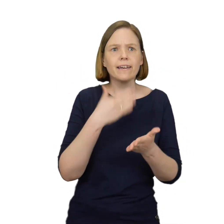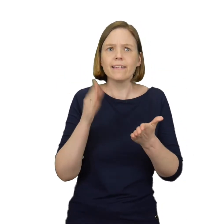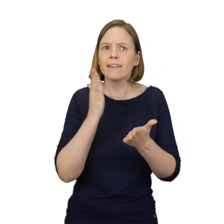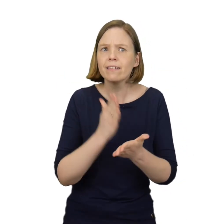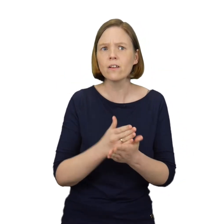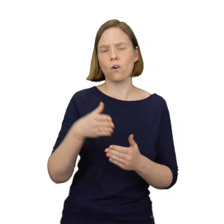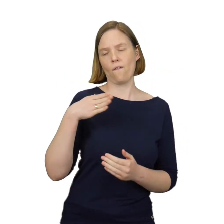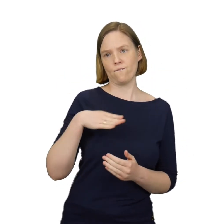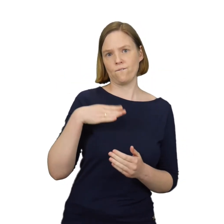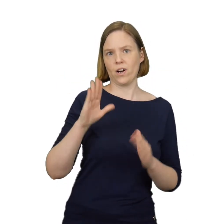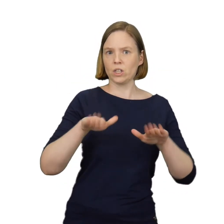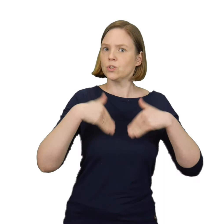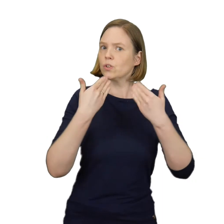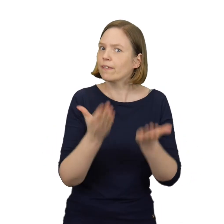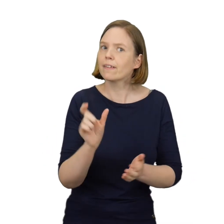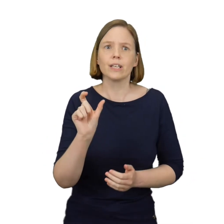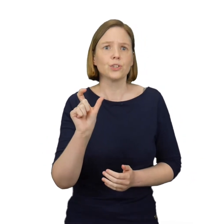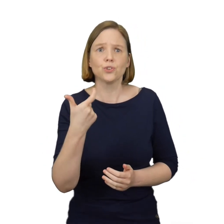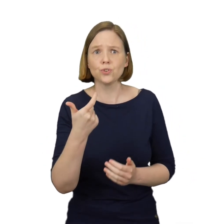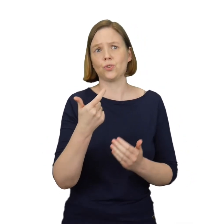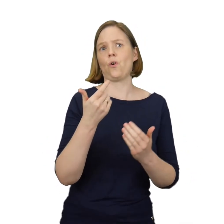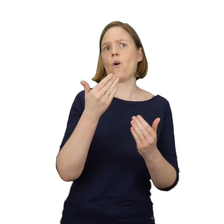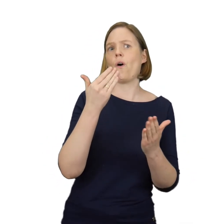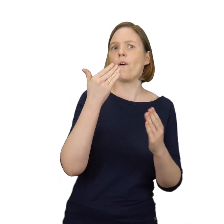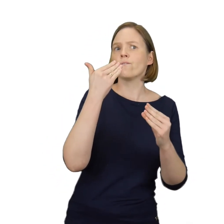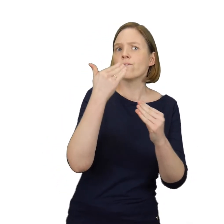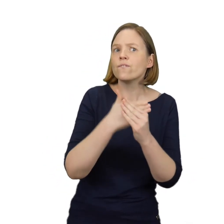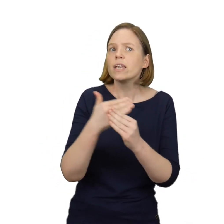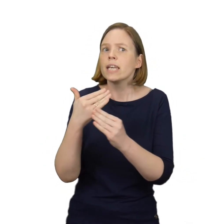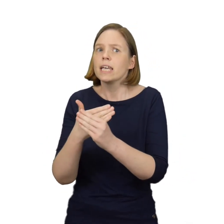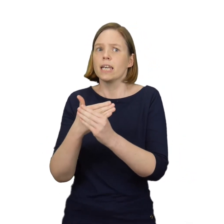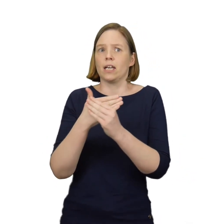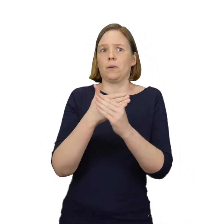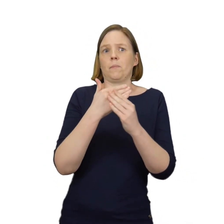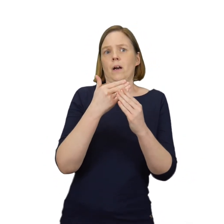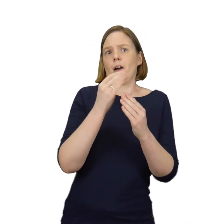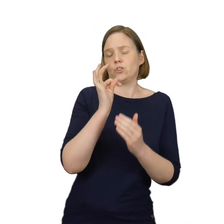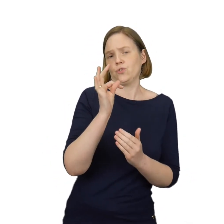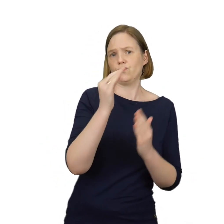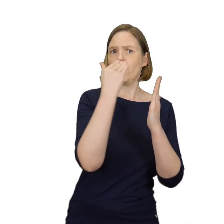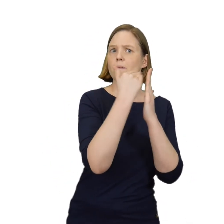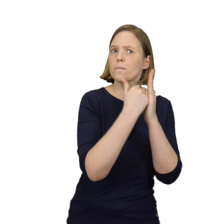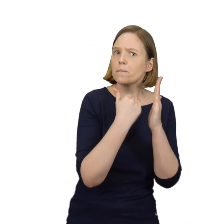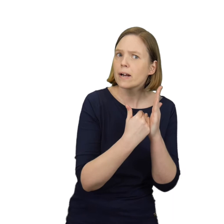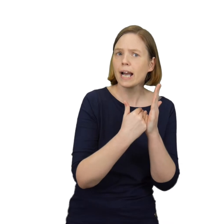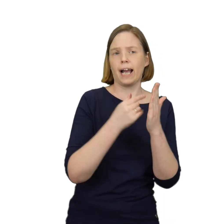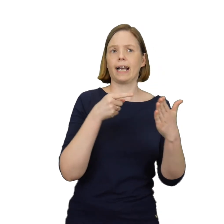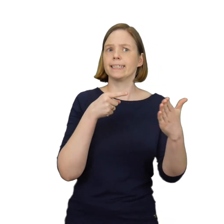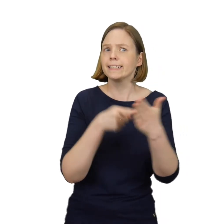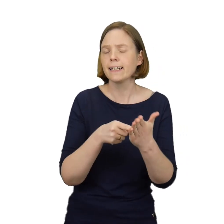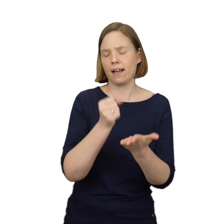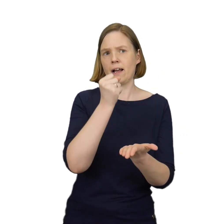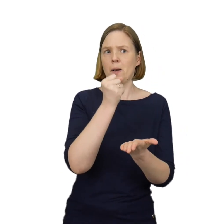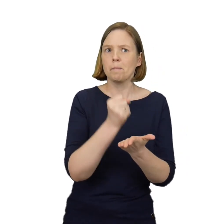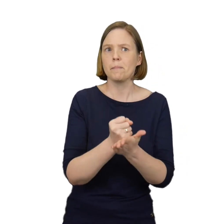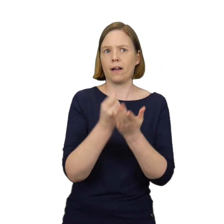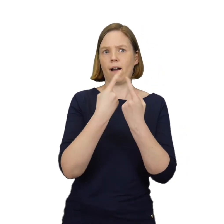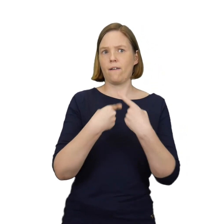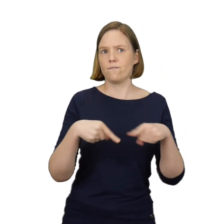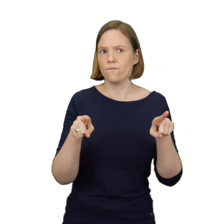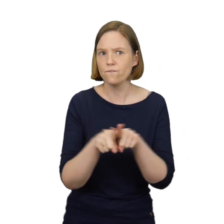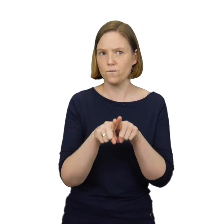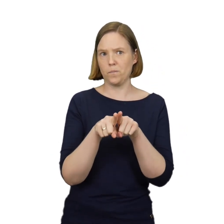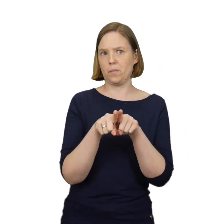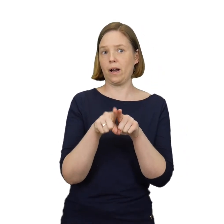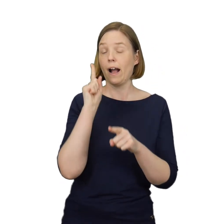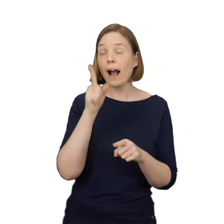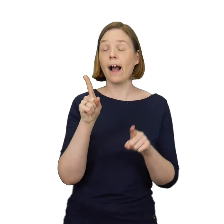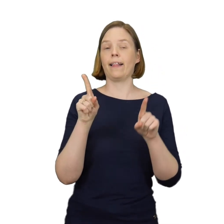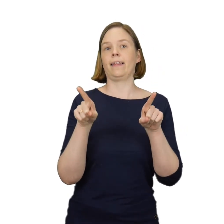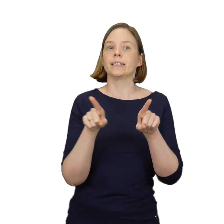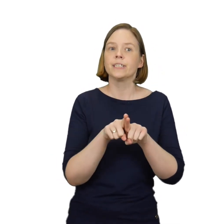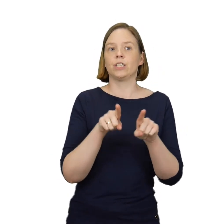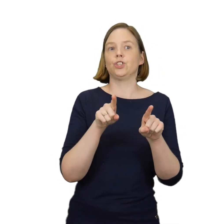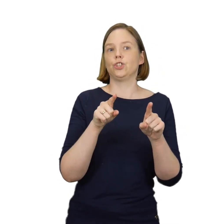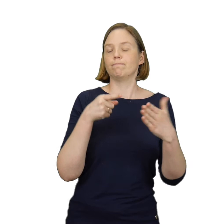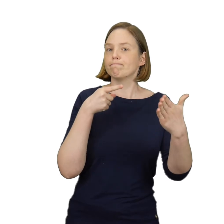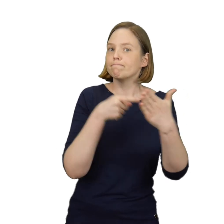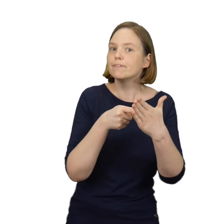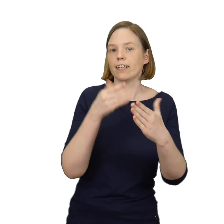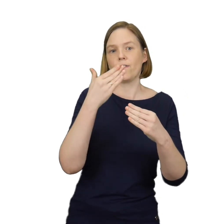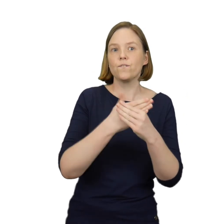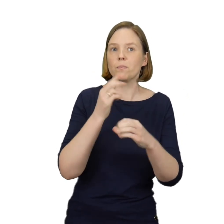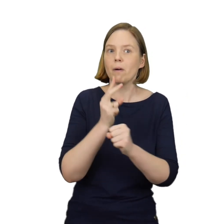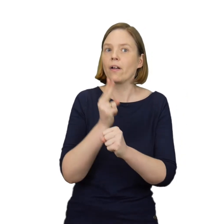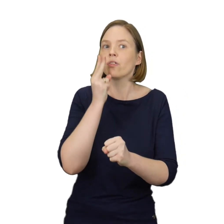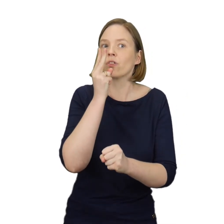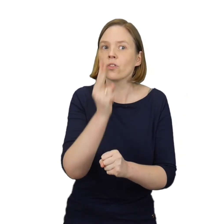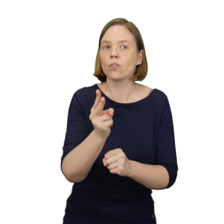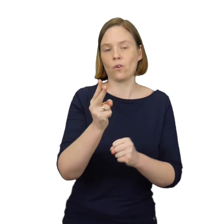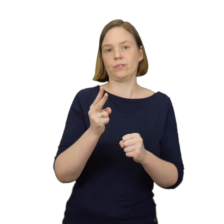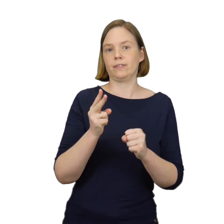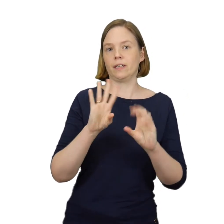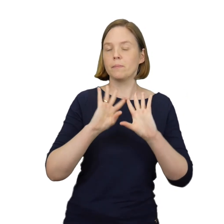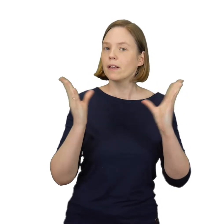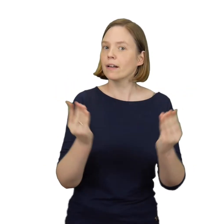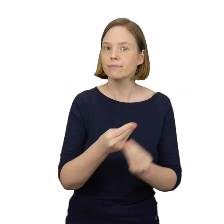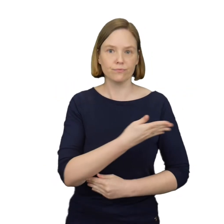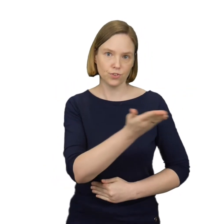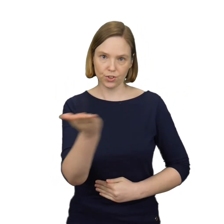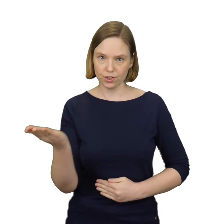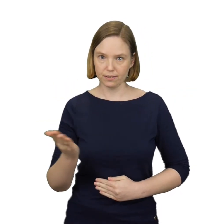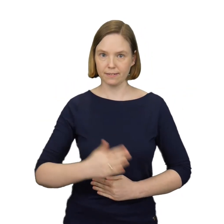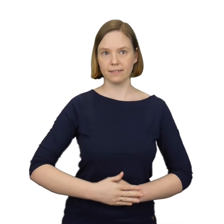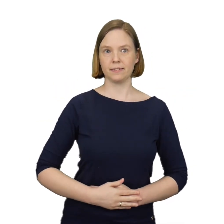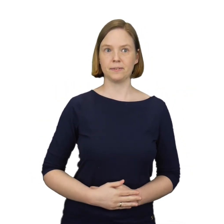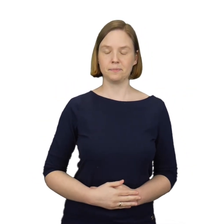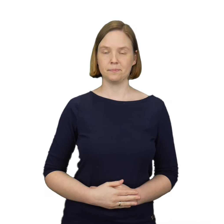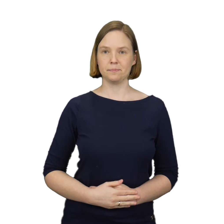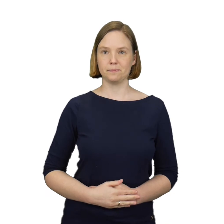by nie tylko wypełniać wymogi prawa, ale po prostu... być przyjaznym dla wszystkich. – Ewa Pawłowska, Prezes Fundacji Integracja.